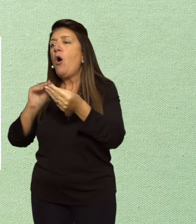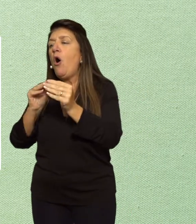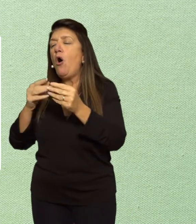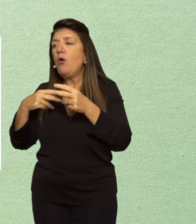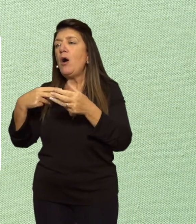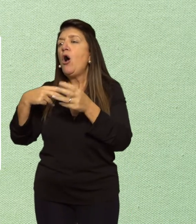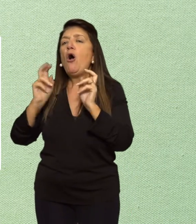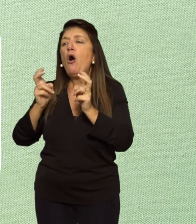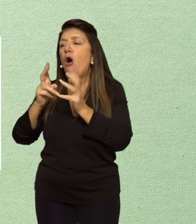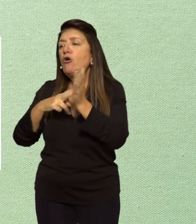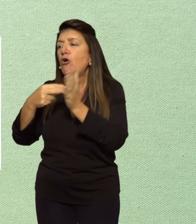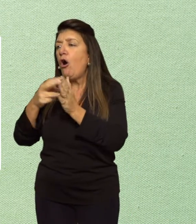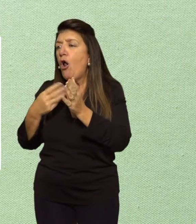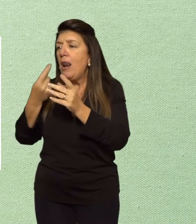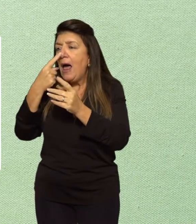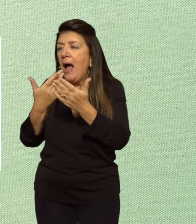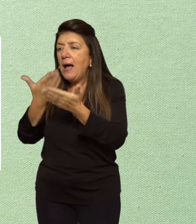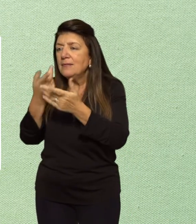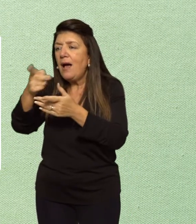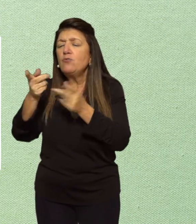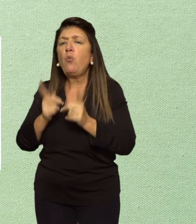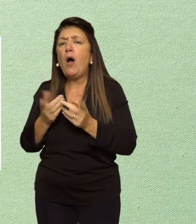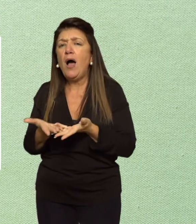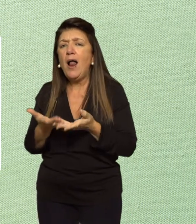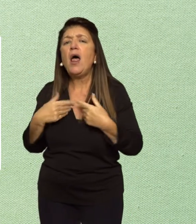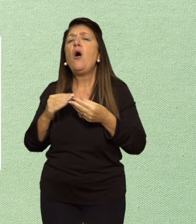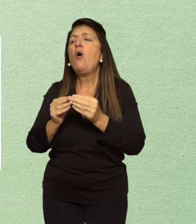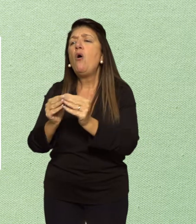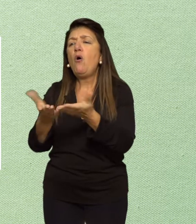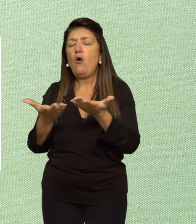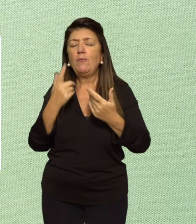essere delle chiavi di lettura differenti e magari quelle ferite mi verrebbe da dire